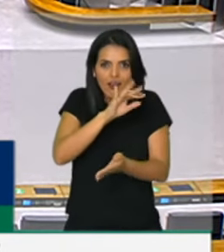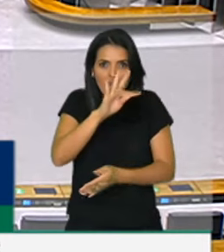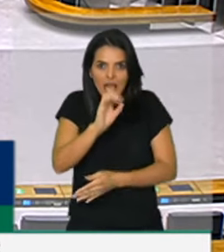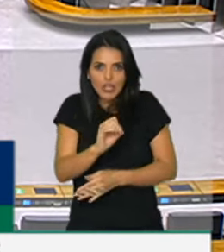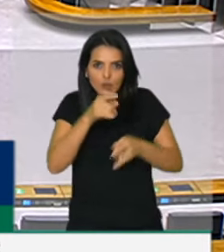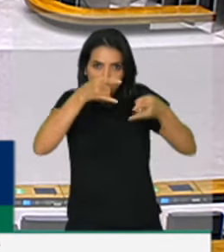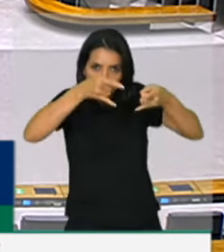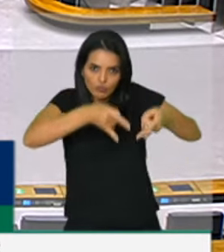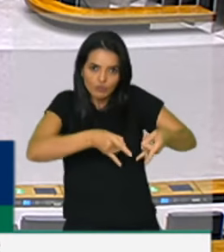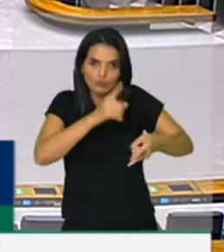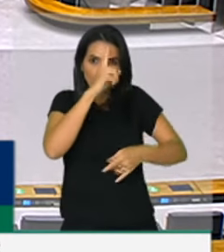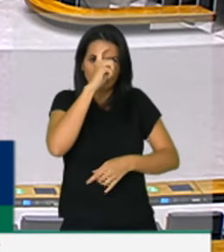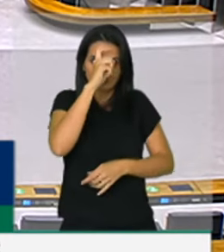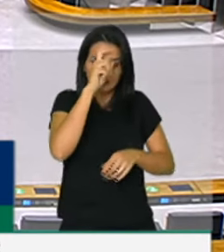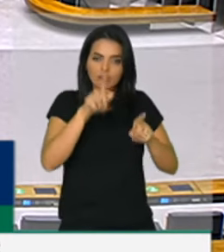DIVIDENDOS DISTRIBUÍDOS NO... ALIÁS, PERDÃO, NÃO É ISSO,